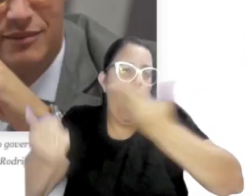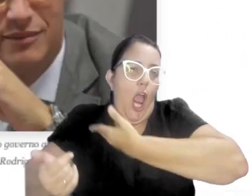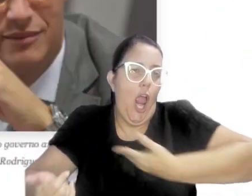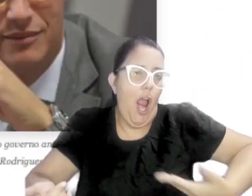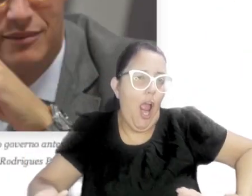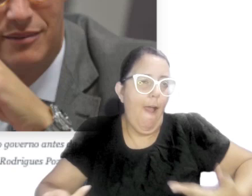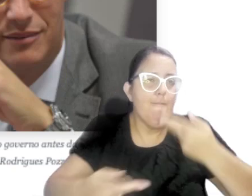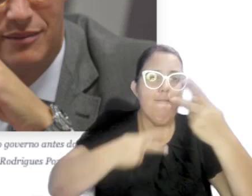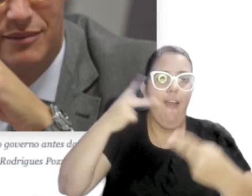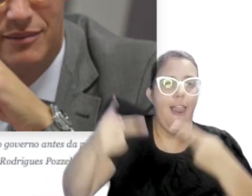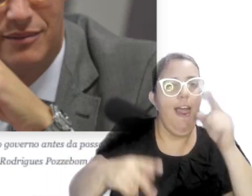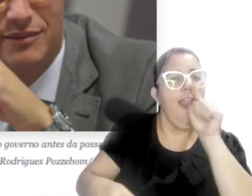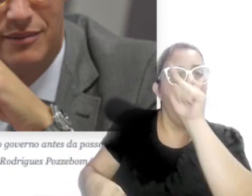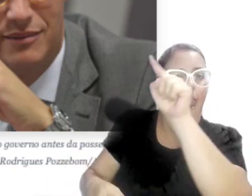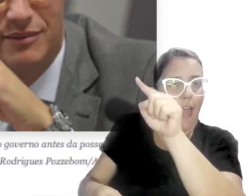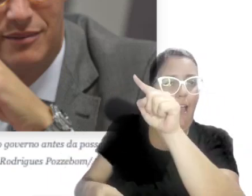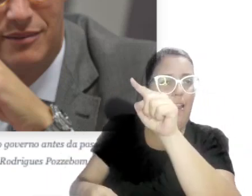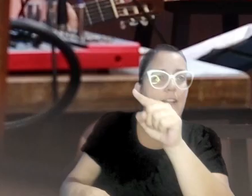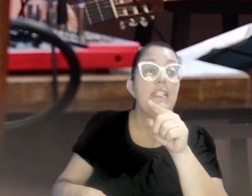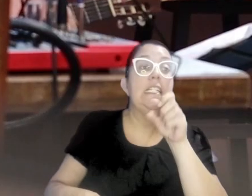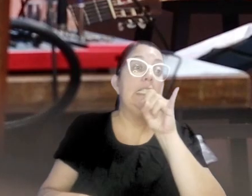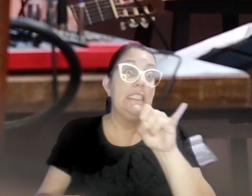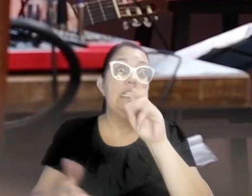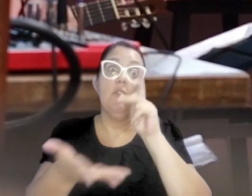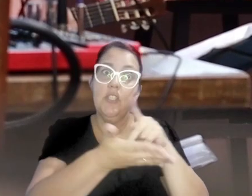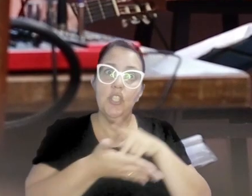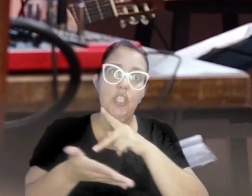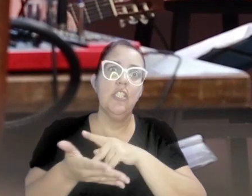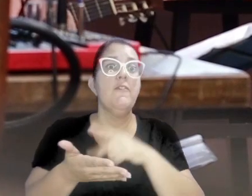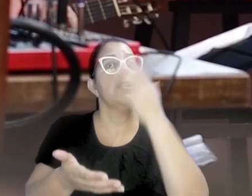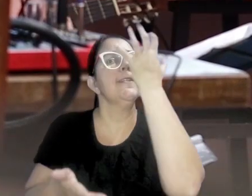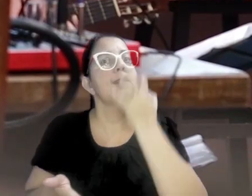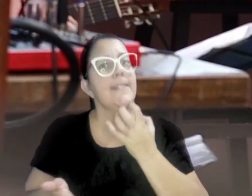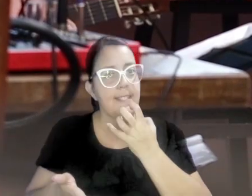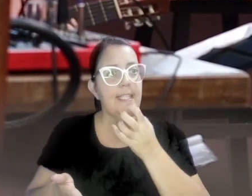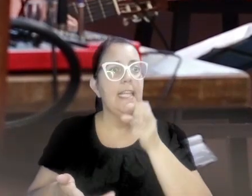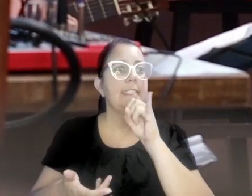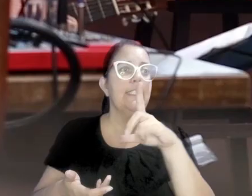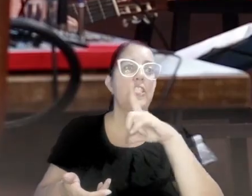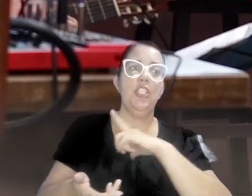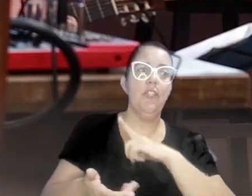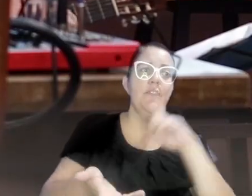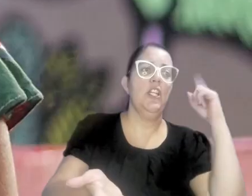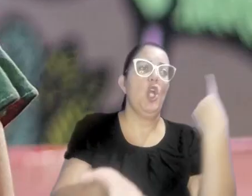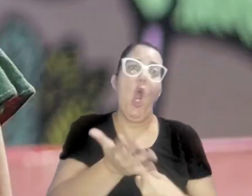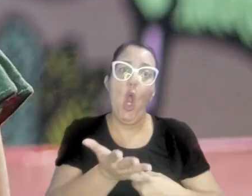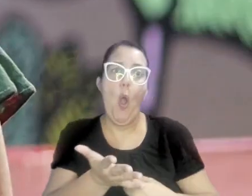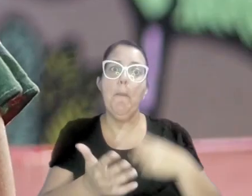(Diga lá!) Sai da frente... [Maiana Teixeira - Pesquisadora] Se ela fosse realmente levada a sério, se houvesse um compromisso político